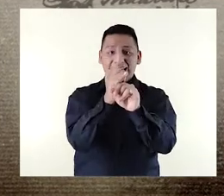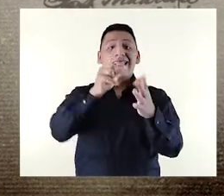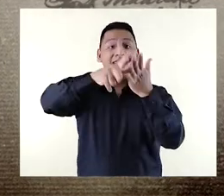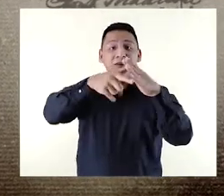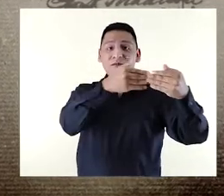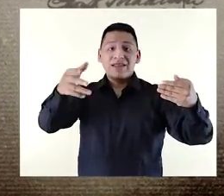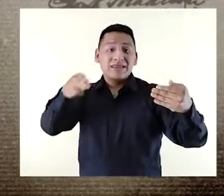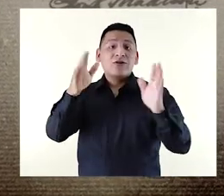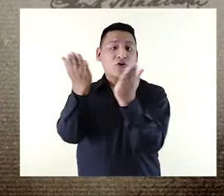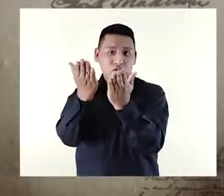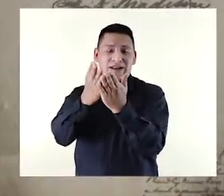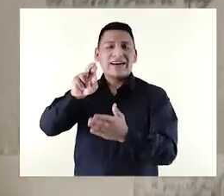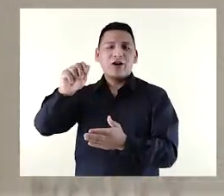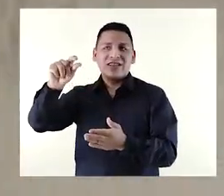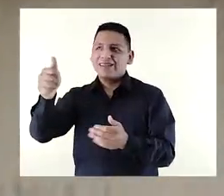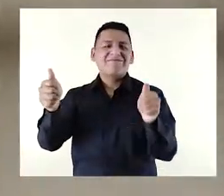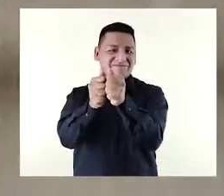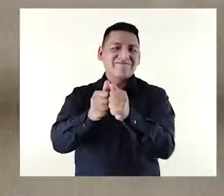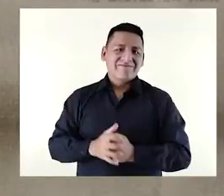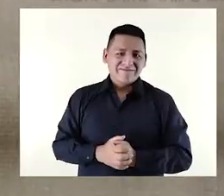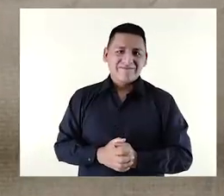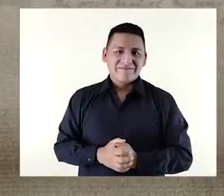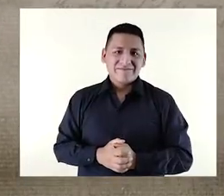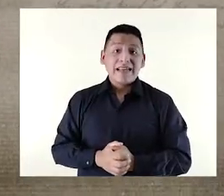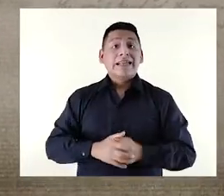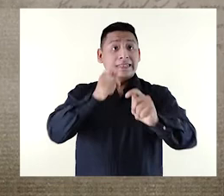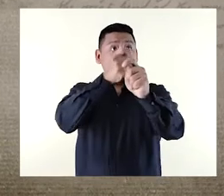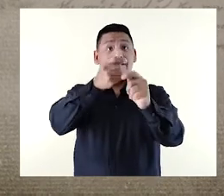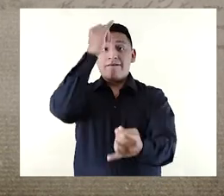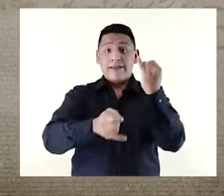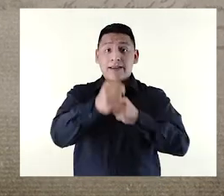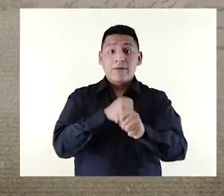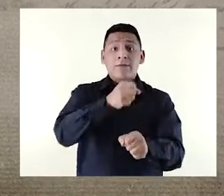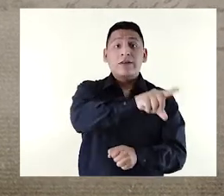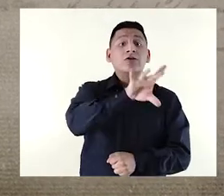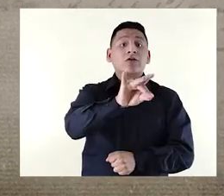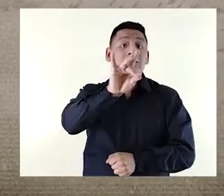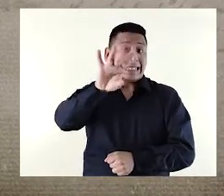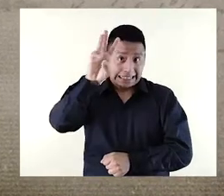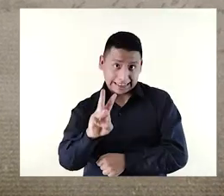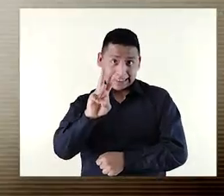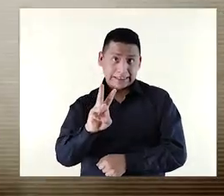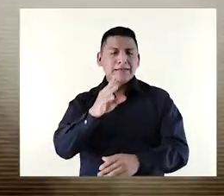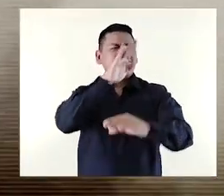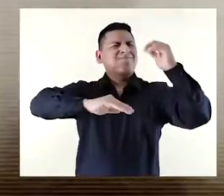inauguraron el colegio Recoleta a su lado. El templo terminado en 1886 fue construido en el